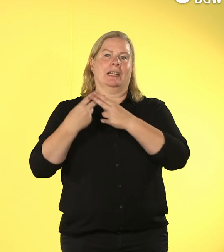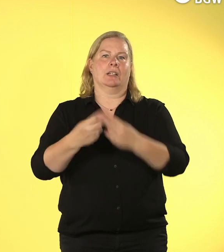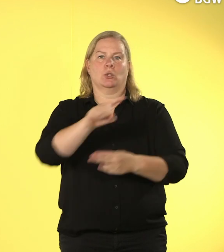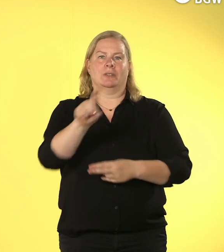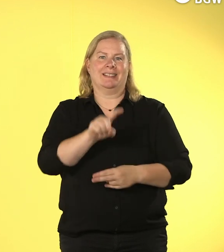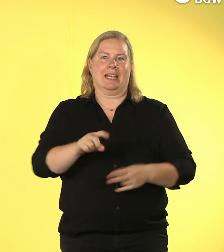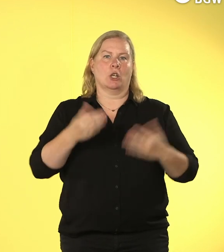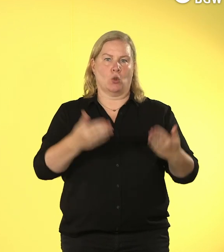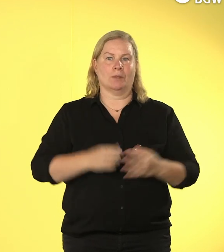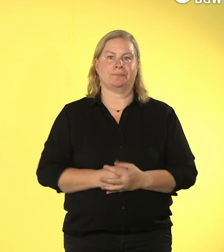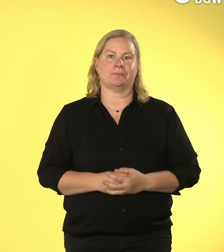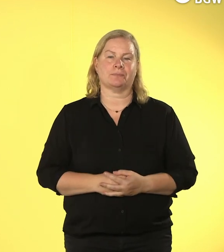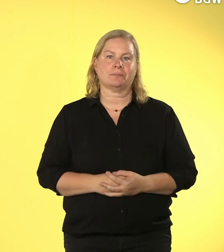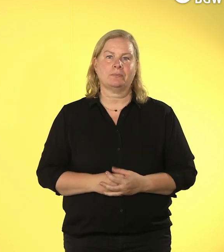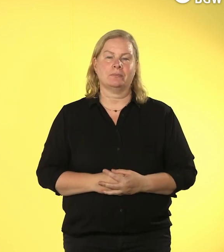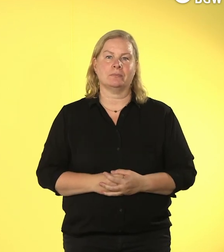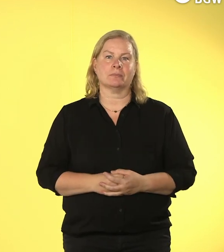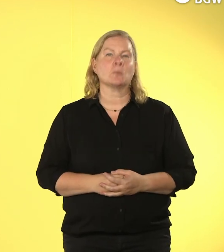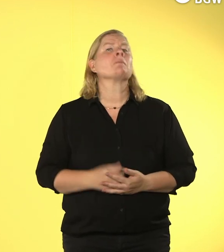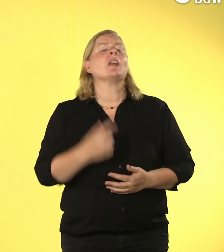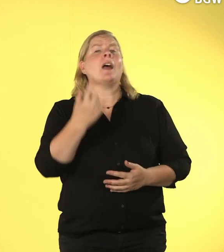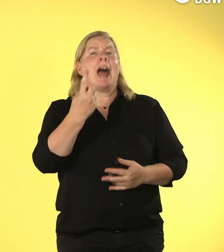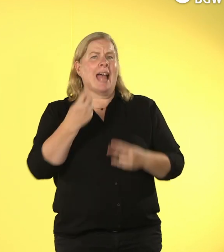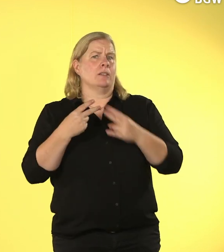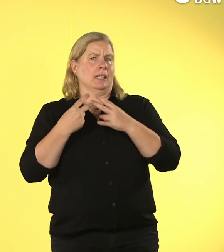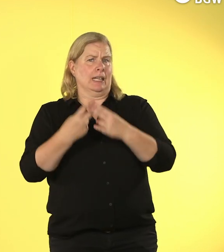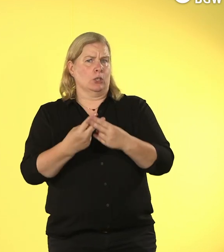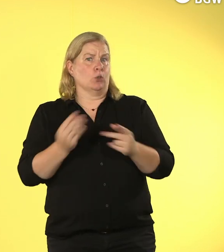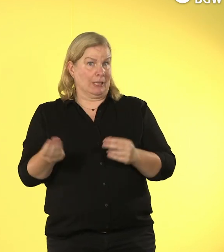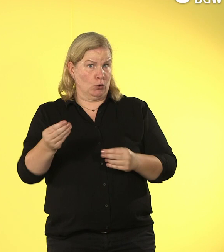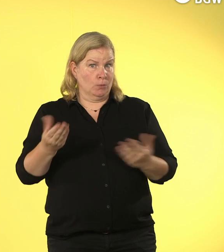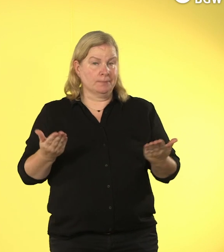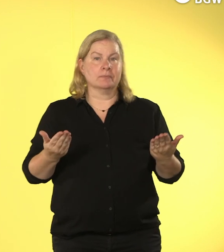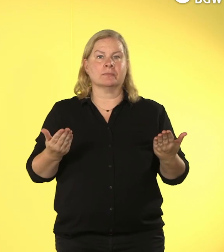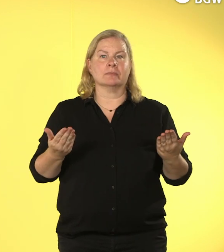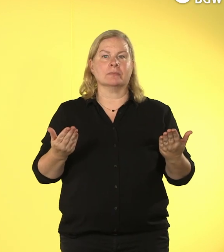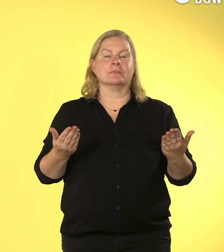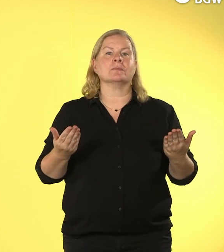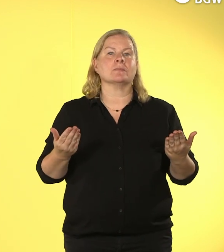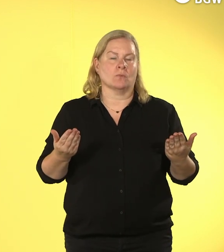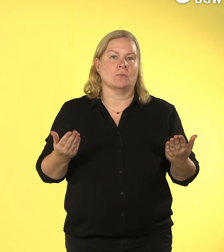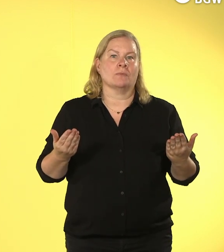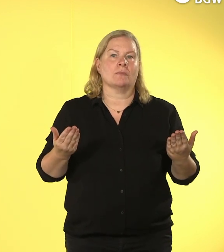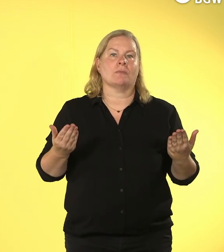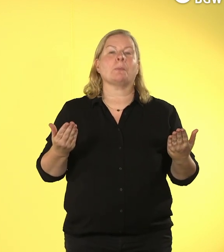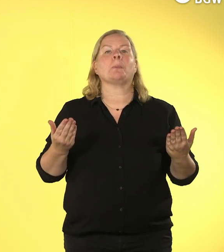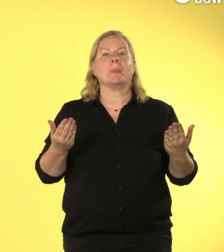Eine Generation möchte ich ansprechen aus aktuellem Anlass: